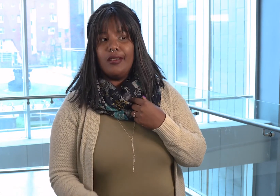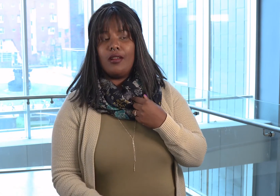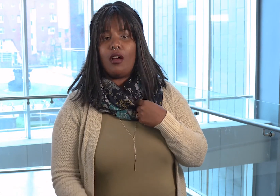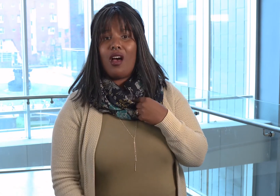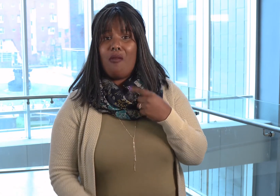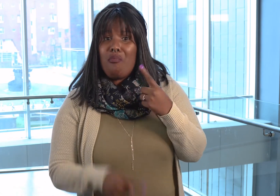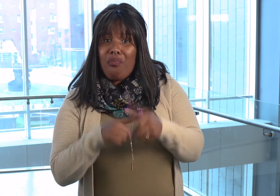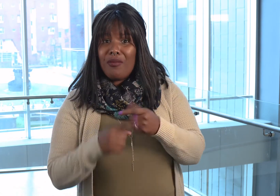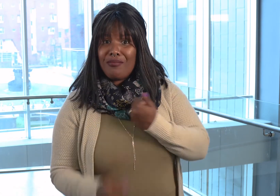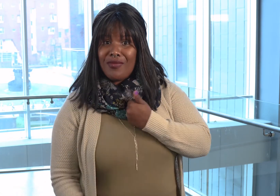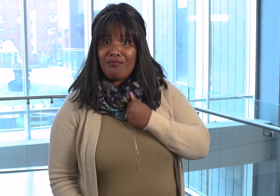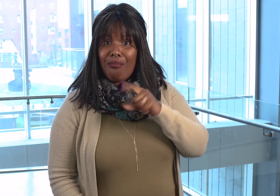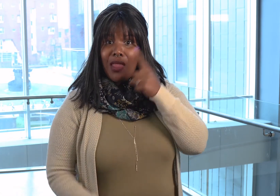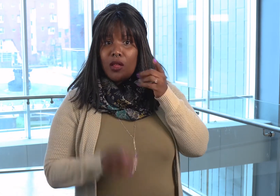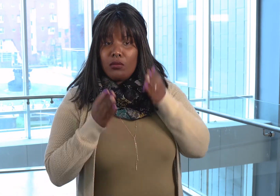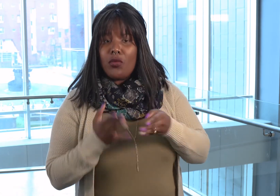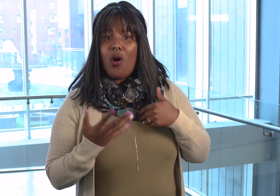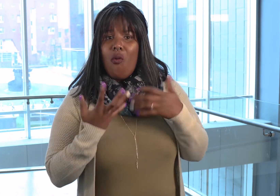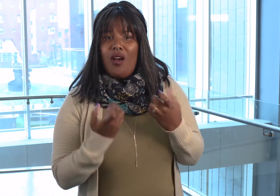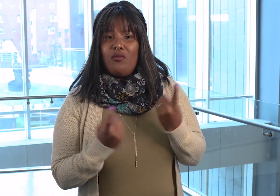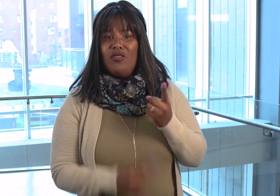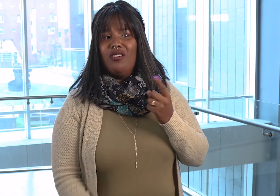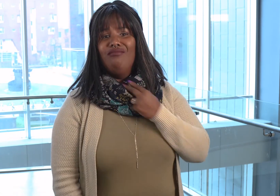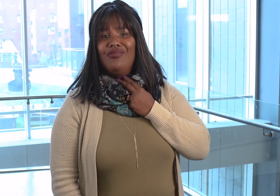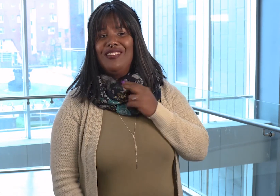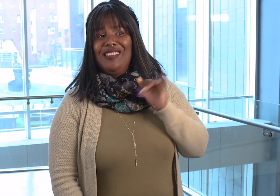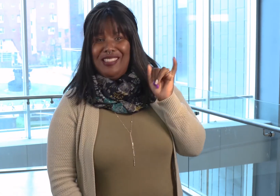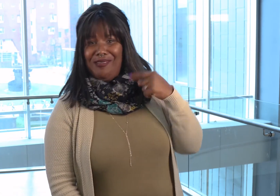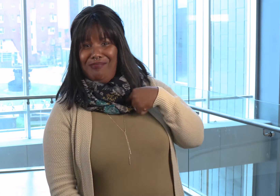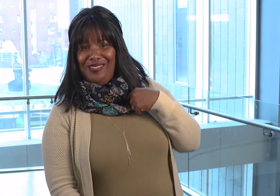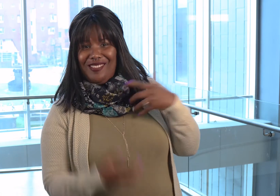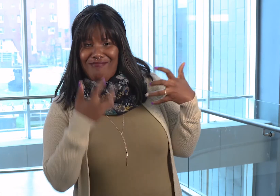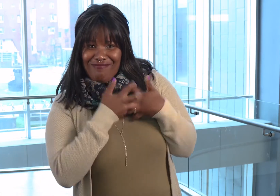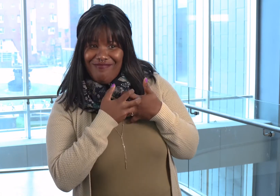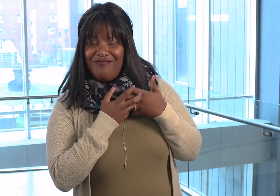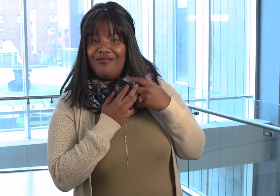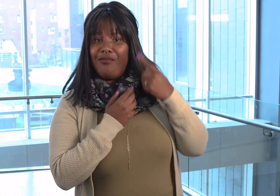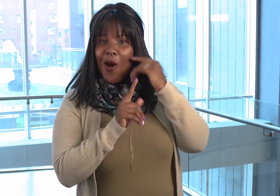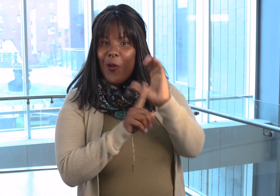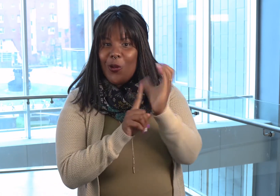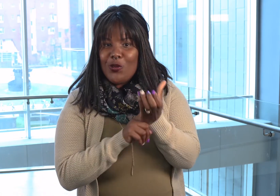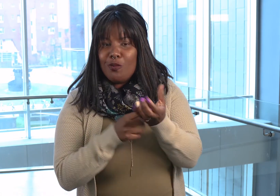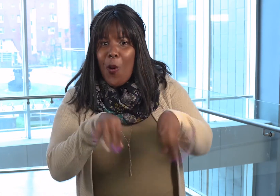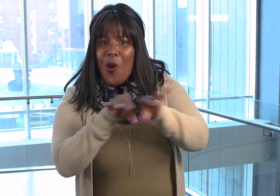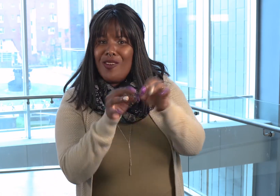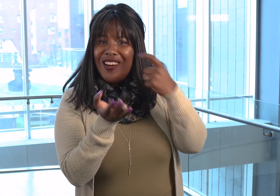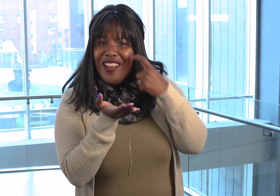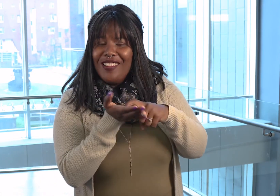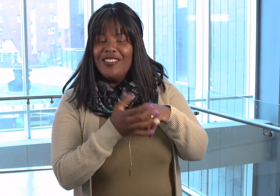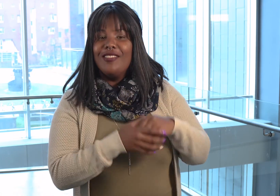quería un intérprete que coincidiera con mi voz. Era importante contar con un intérprete con conciencia cultural.